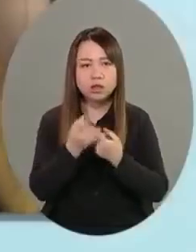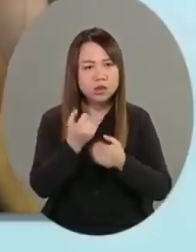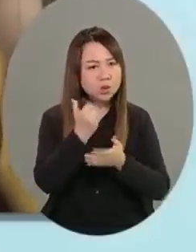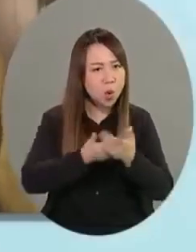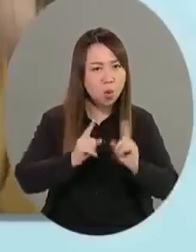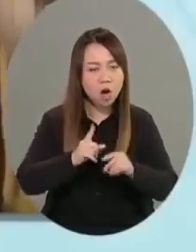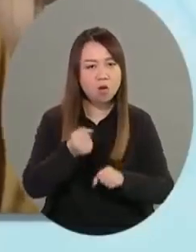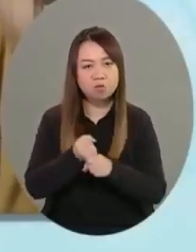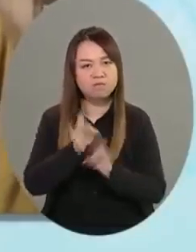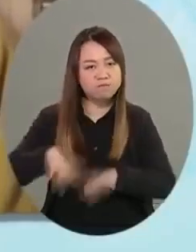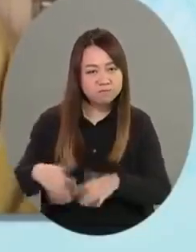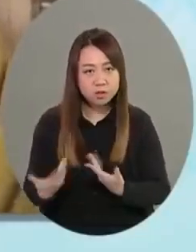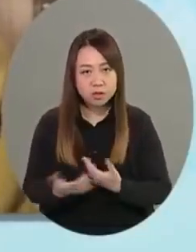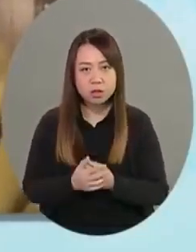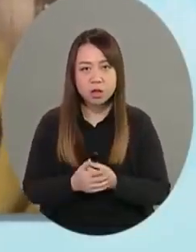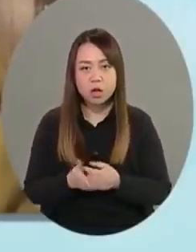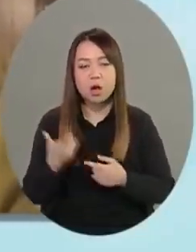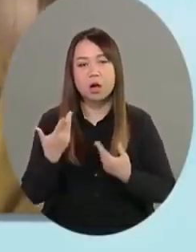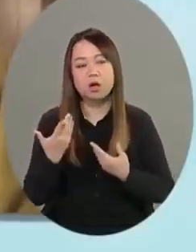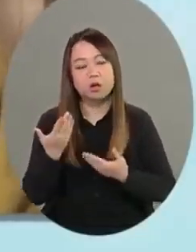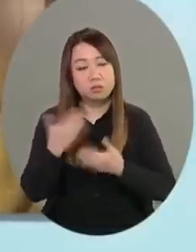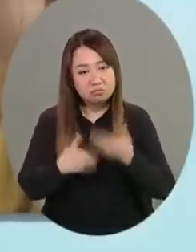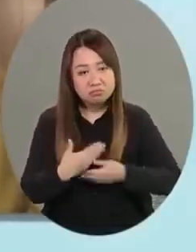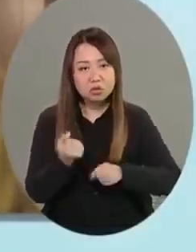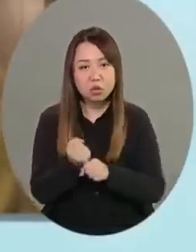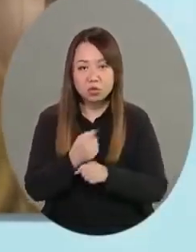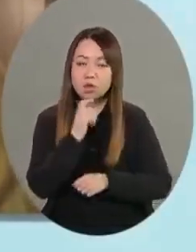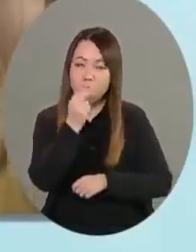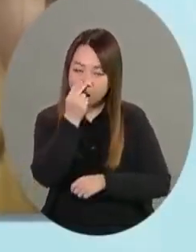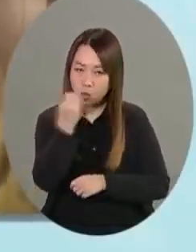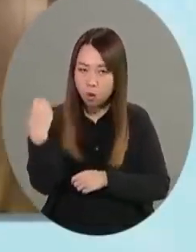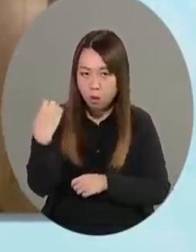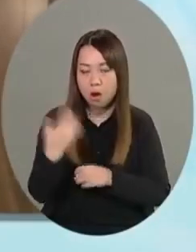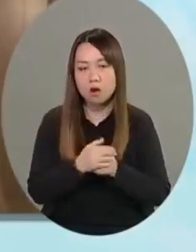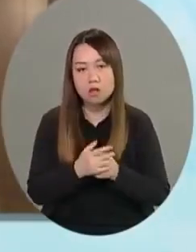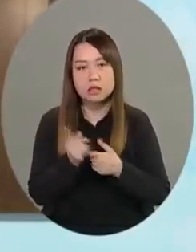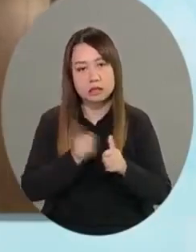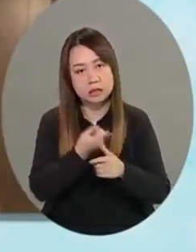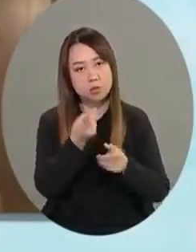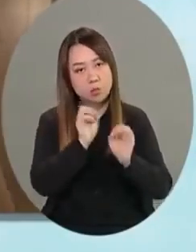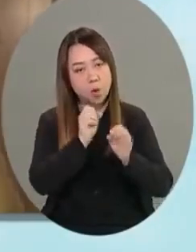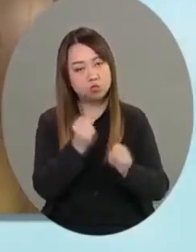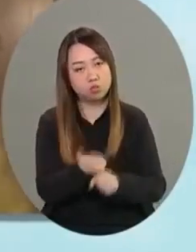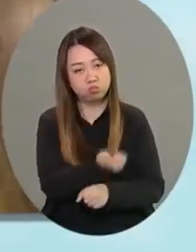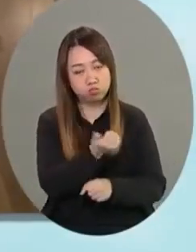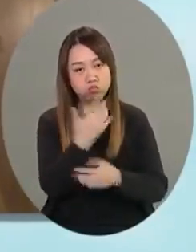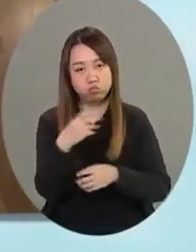我说呢就是，你们下一步的工作我们都是有兴趣的 你先做个internal report （内部调查），那么然后和再和他们谈